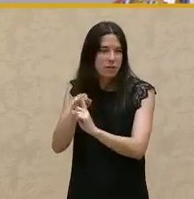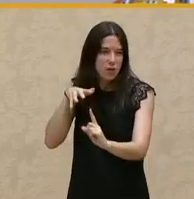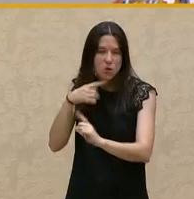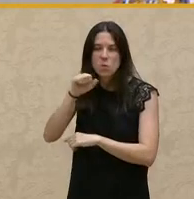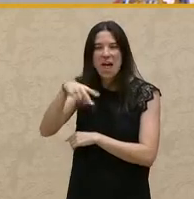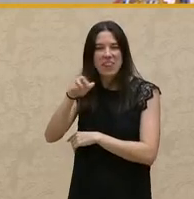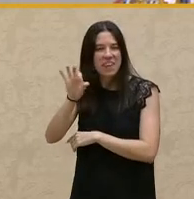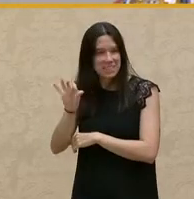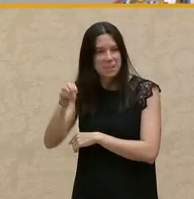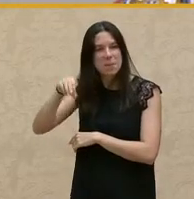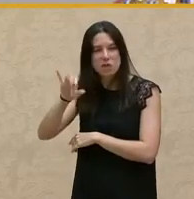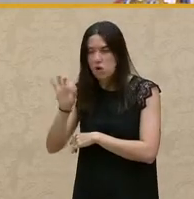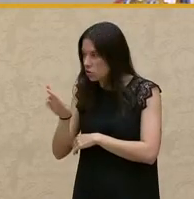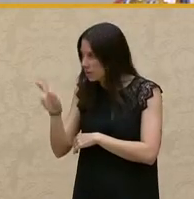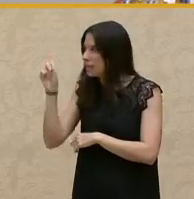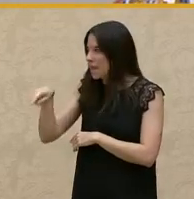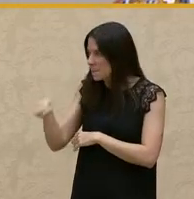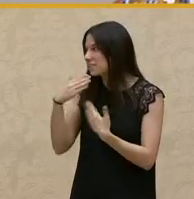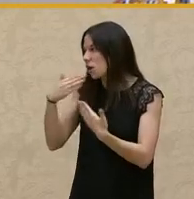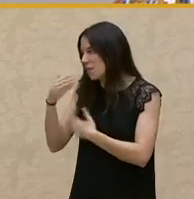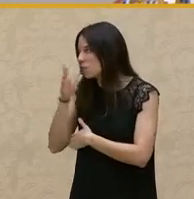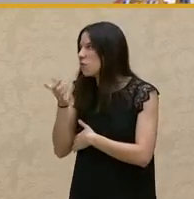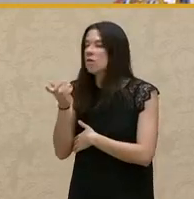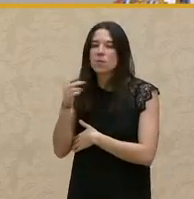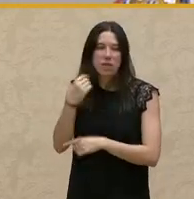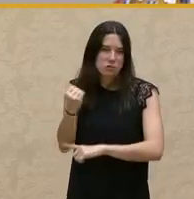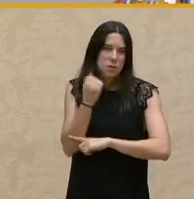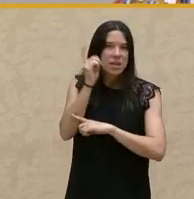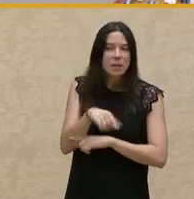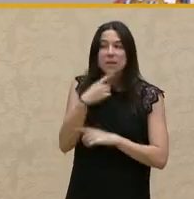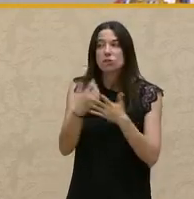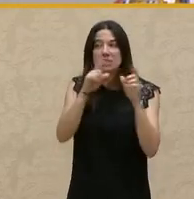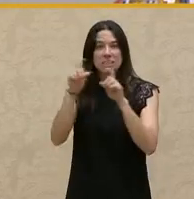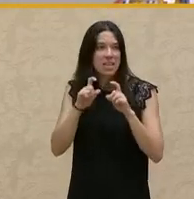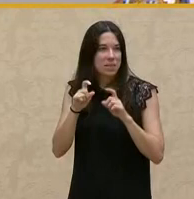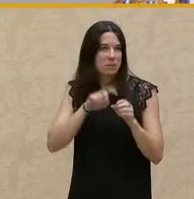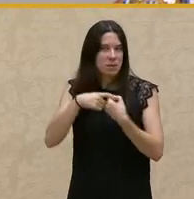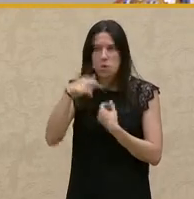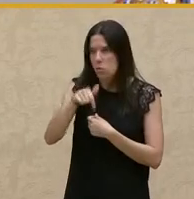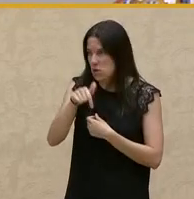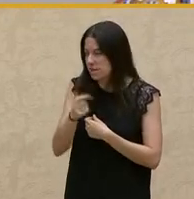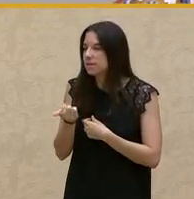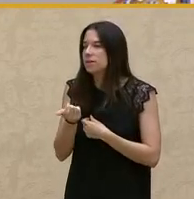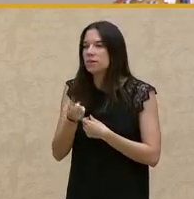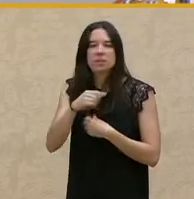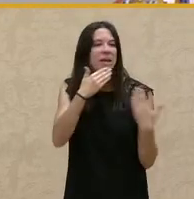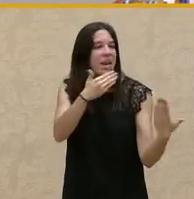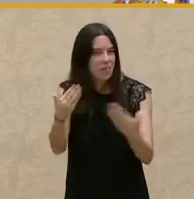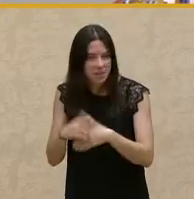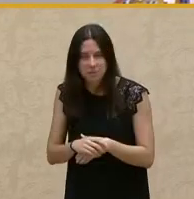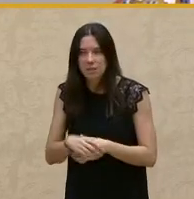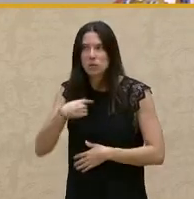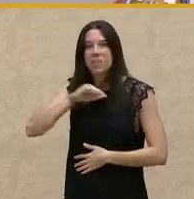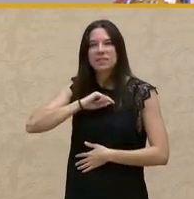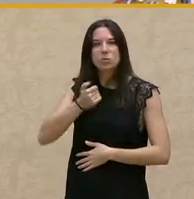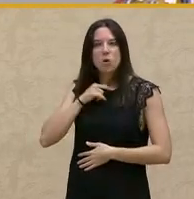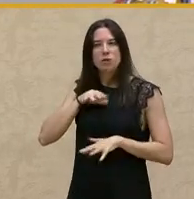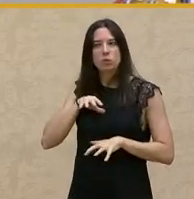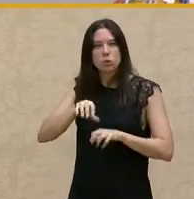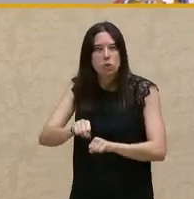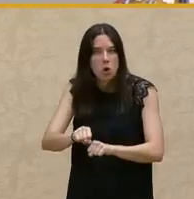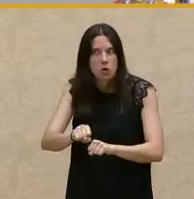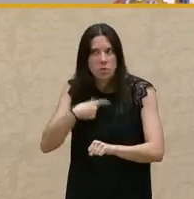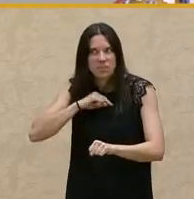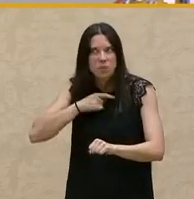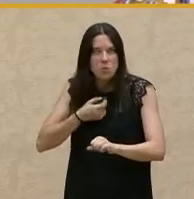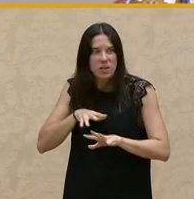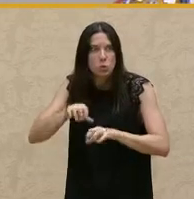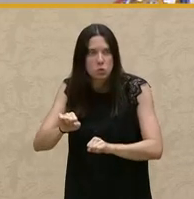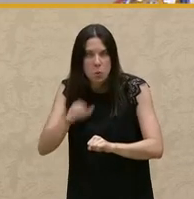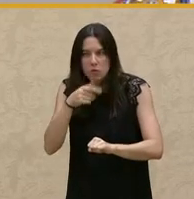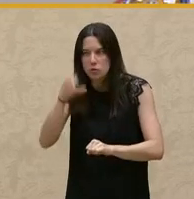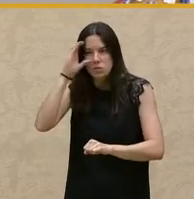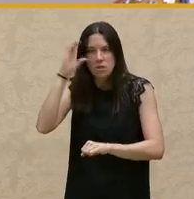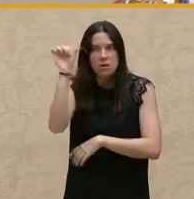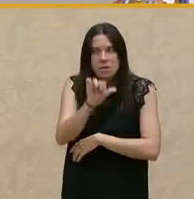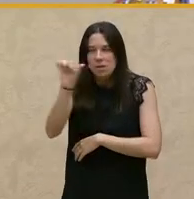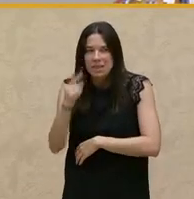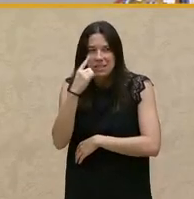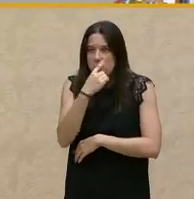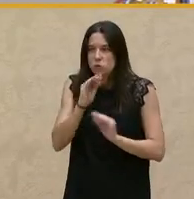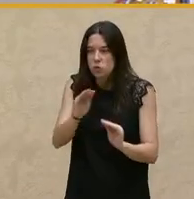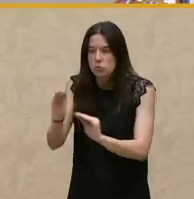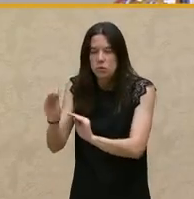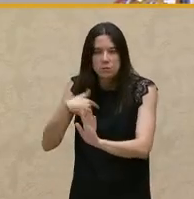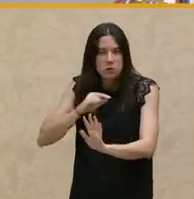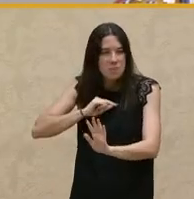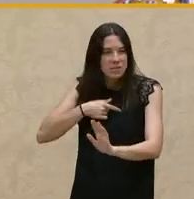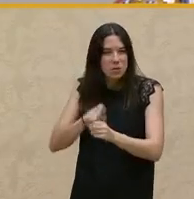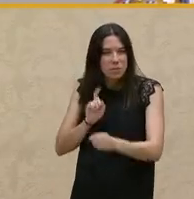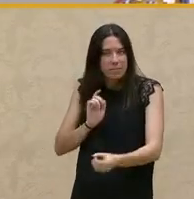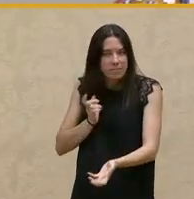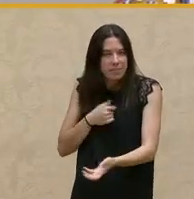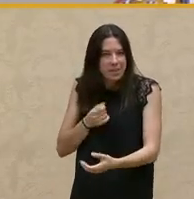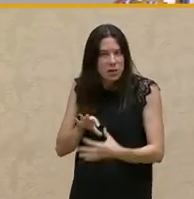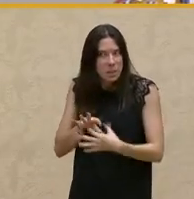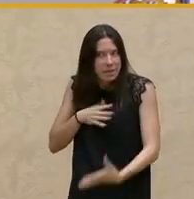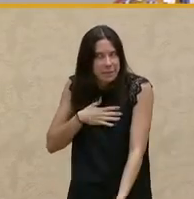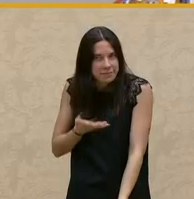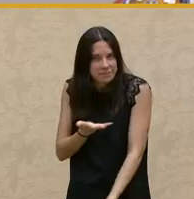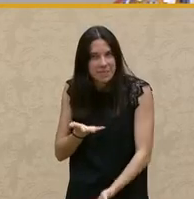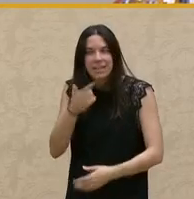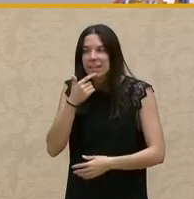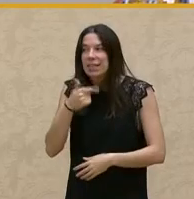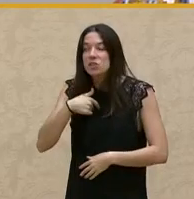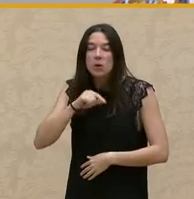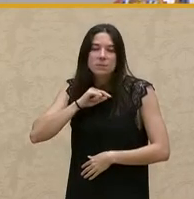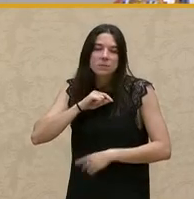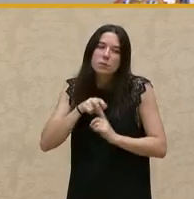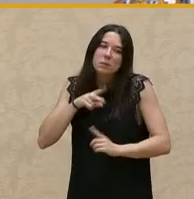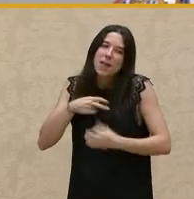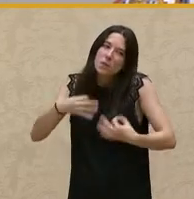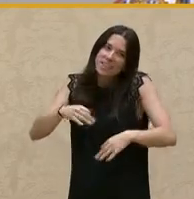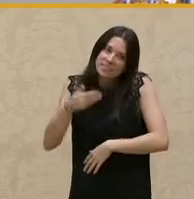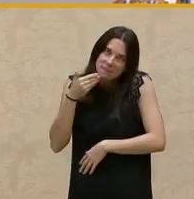Visión, también participa aquí. Yo desde la modestia y mi presencia